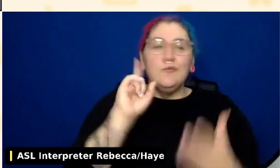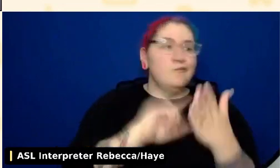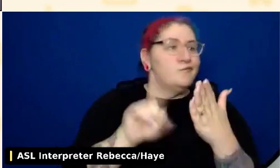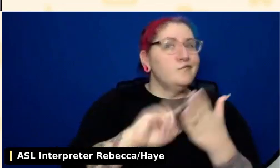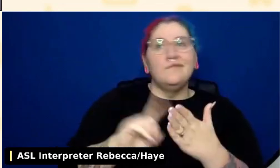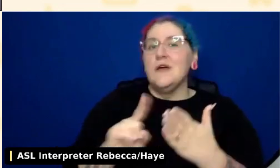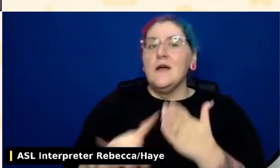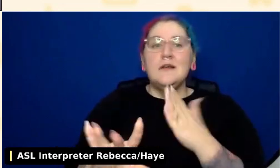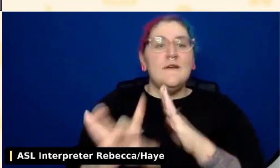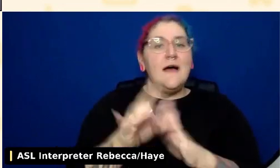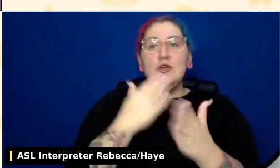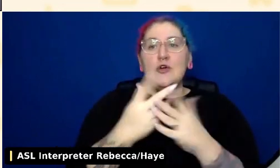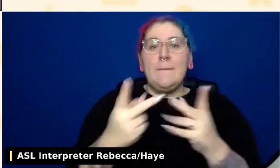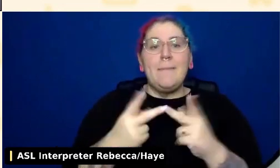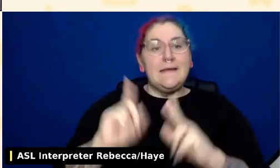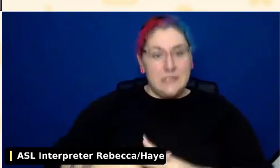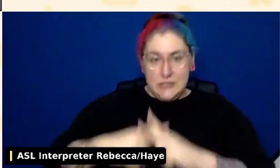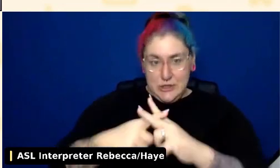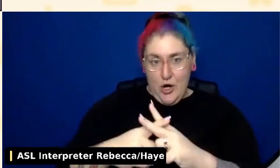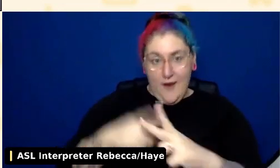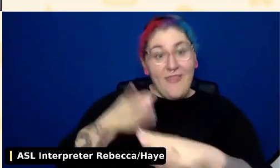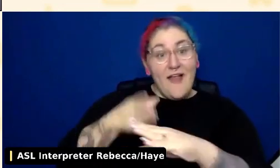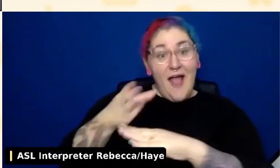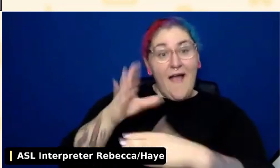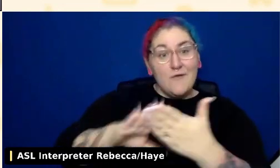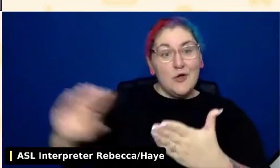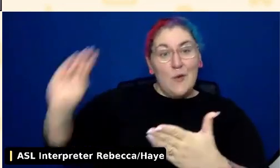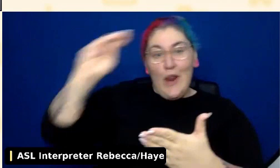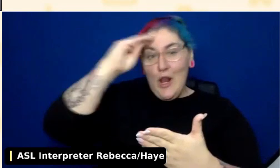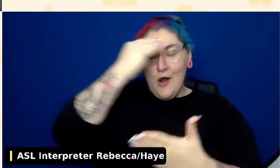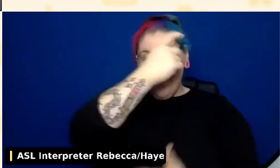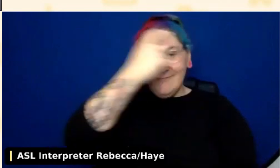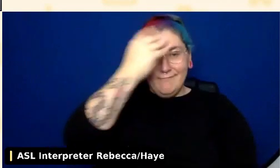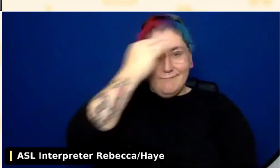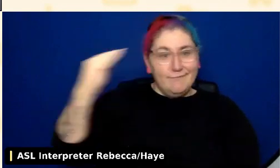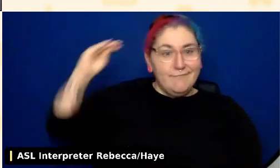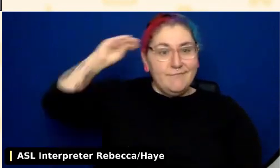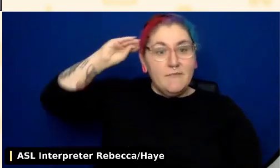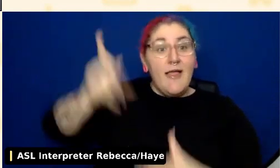Y luego, una vez que aprendas una cosa, agrega otra. En realidad se trata sólo de empezar.